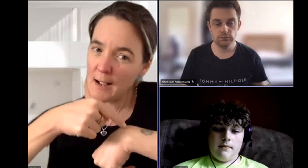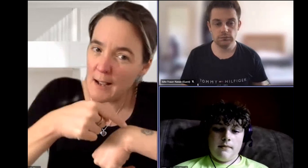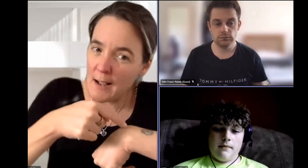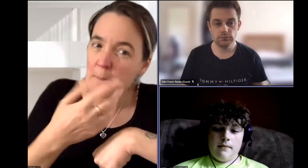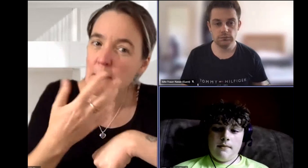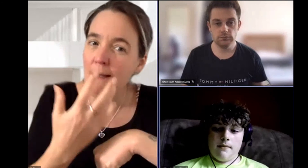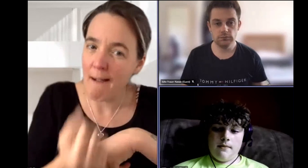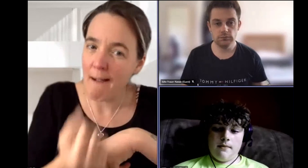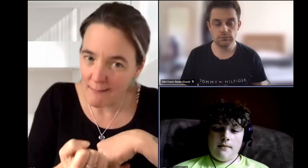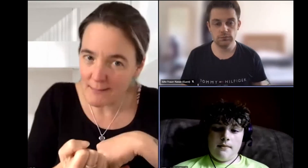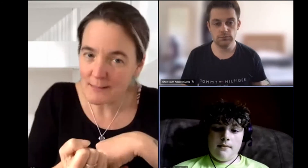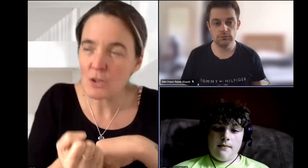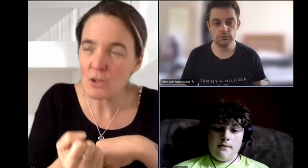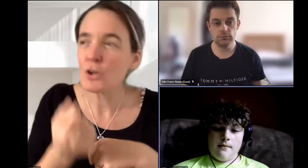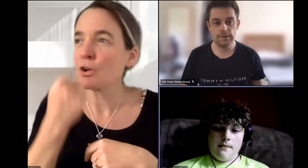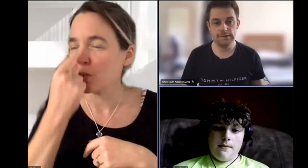pe baem ni wedi cael mwy o amser.